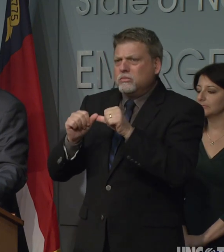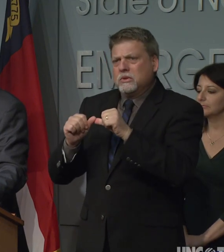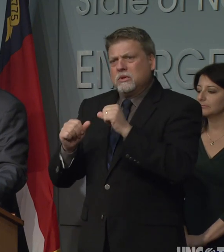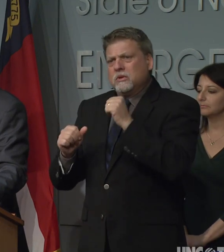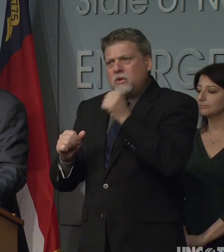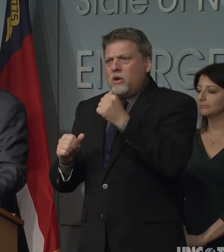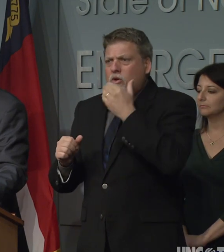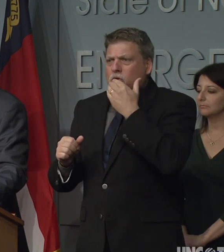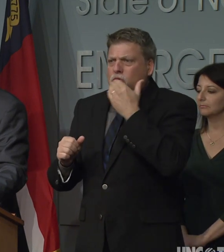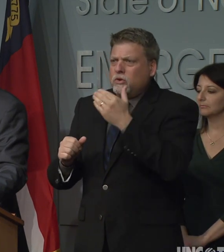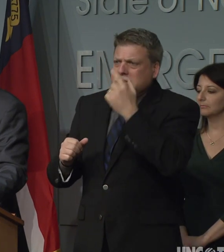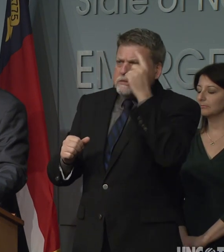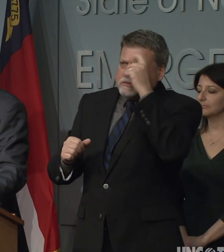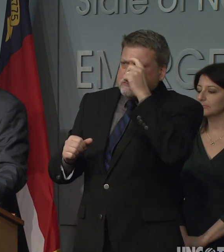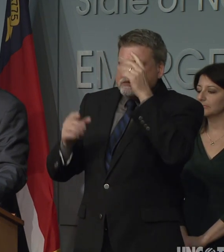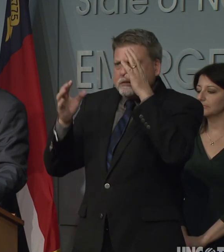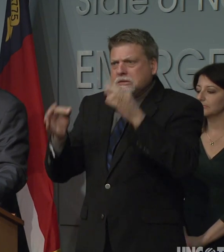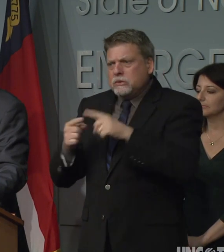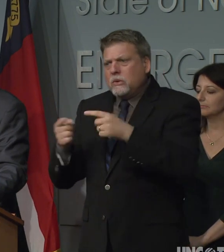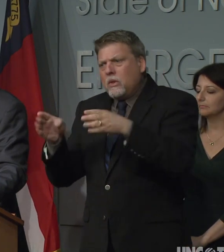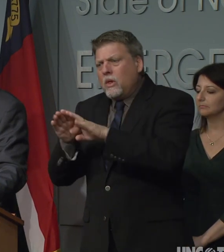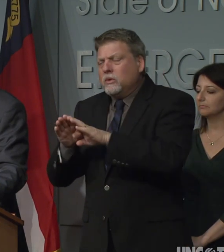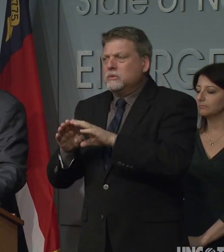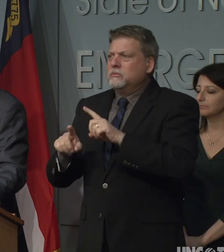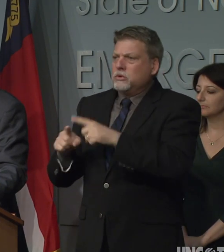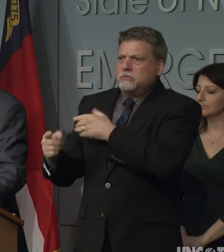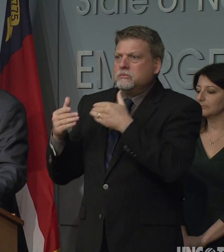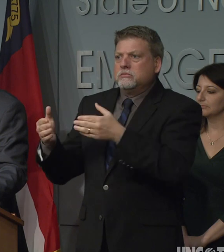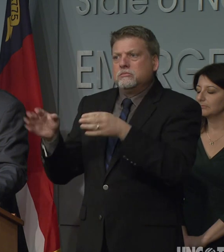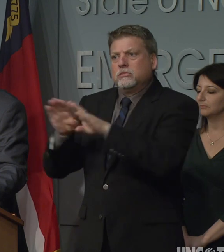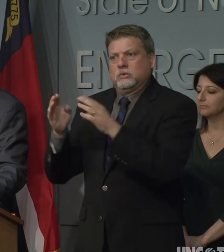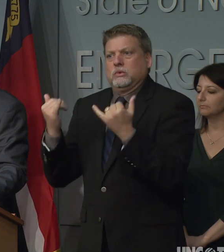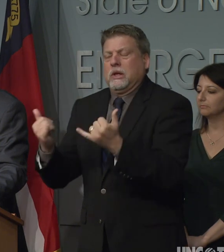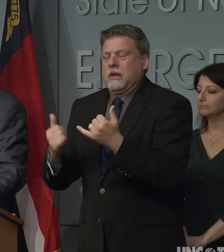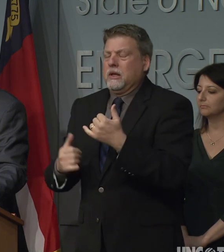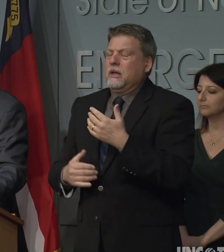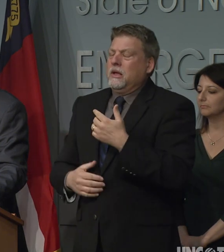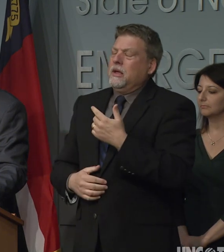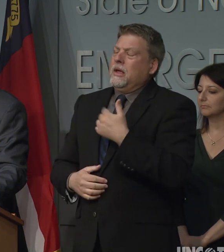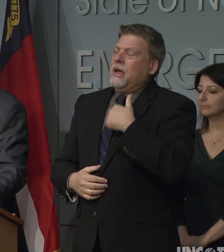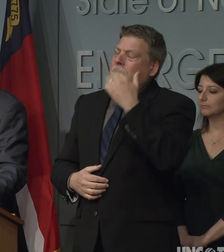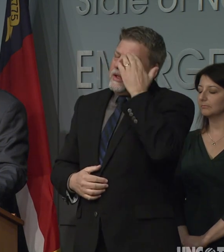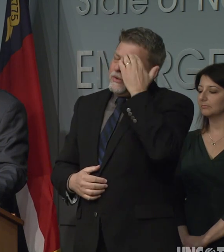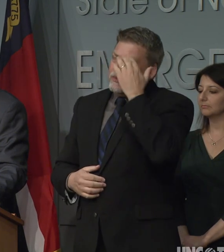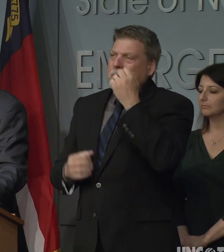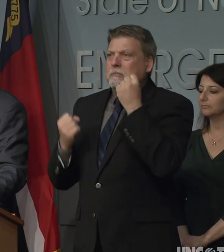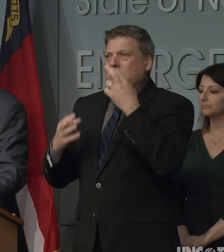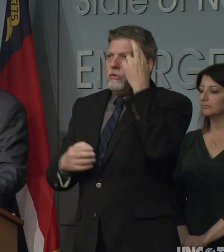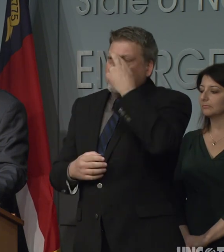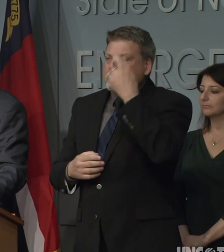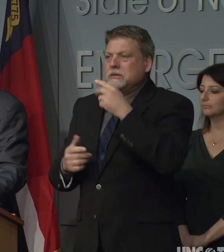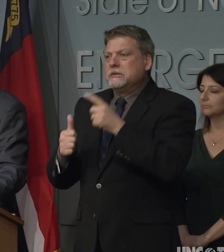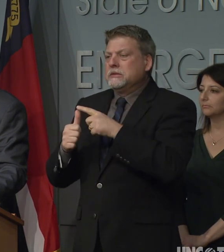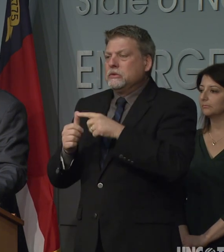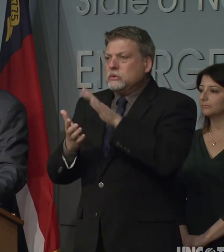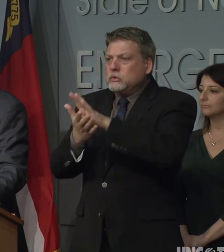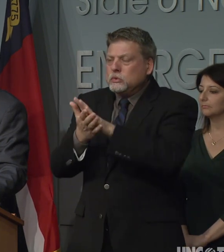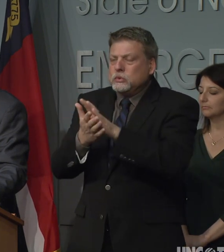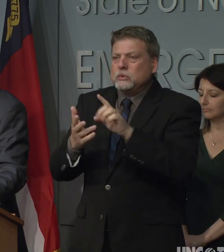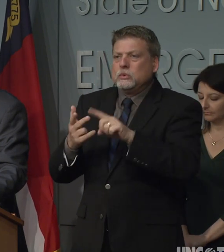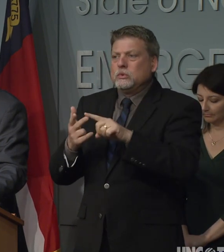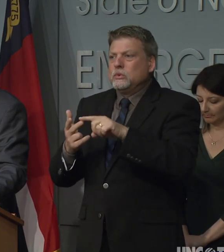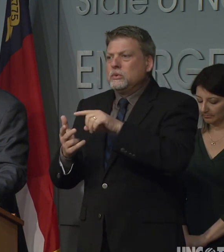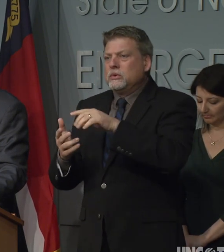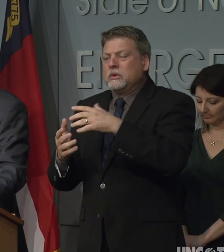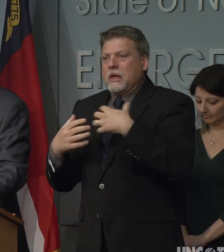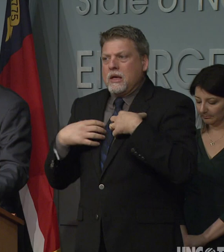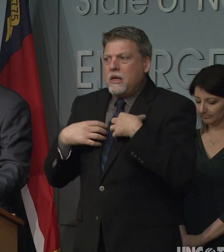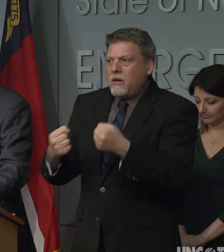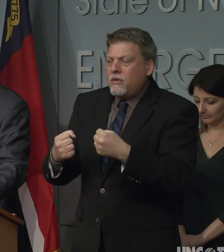decidiendo, no se sabe escuelas entre las muchas cosas que se han hablando sobre asuntos de salud y seguridad, escuelas,